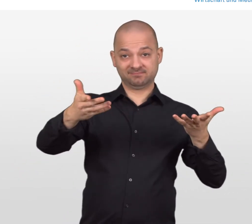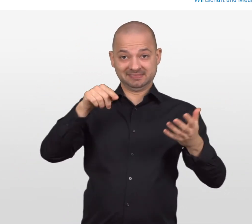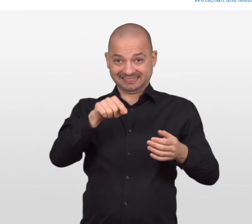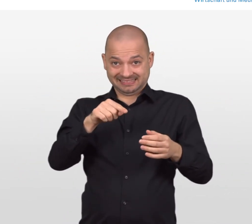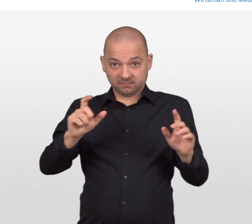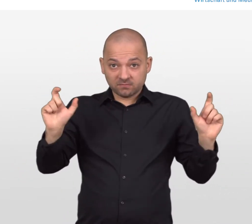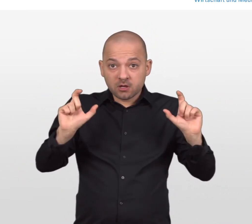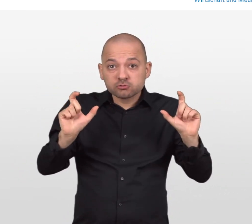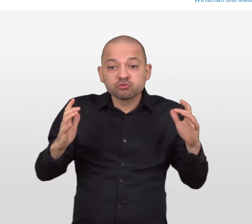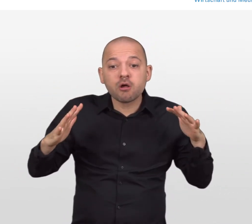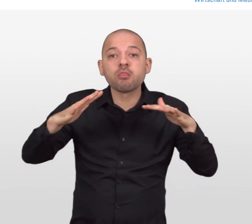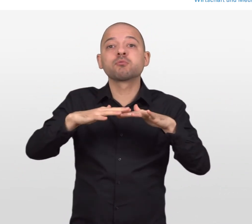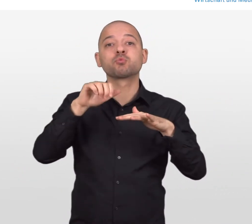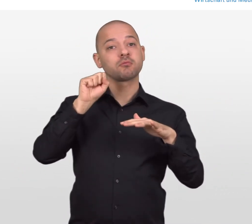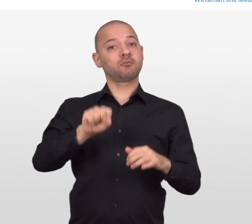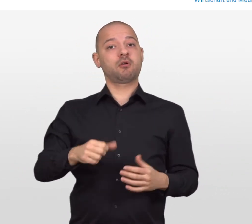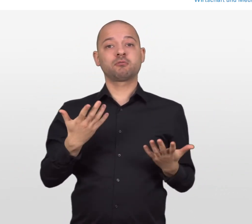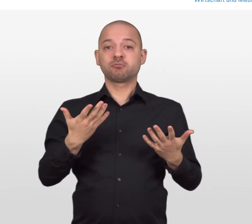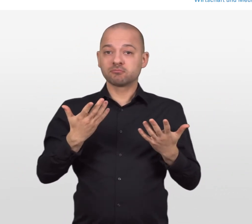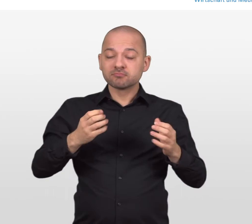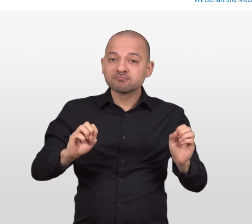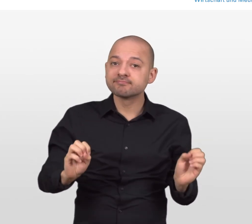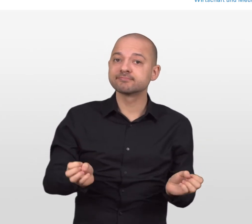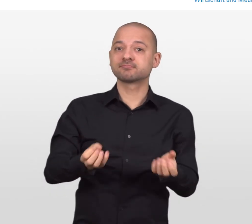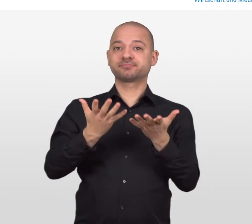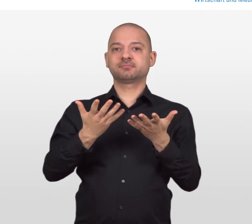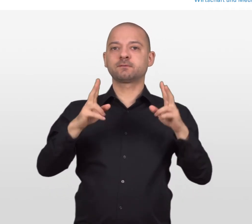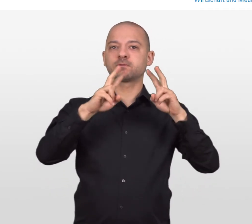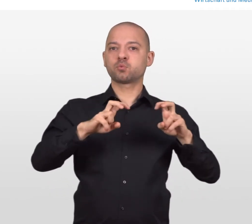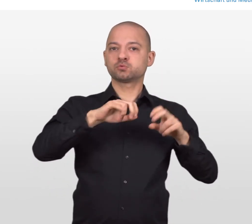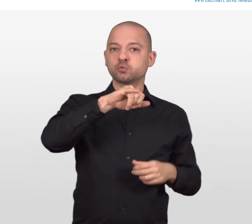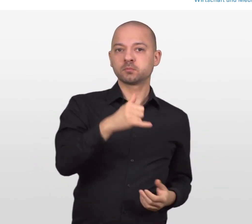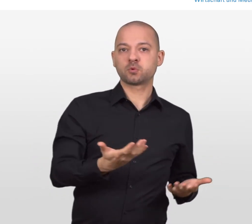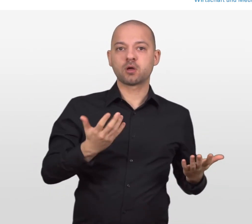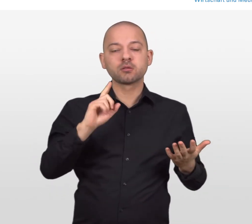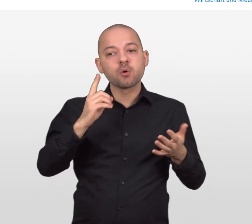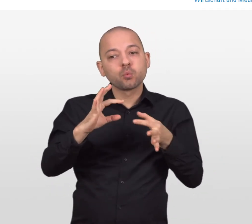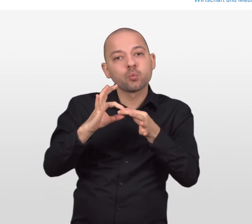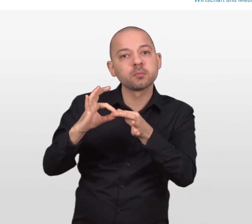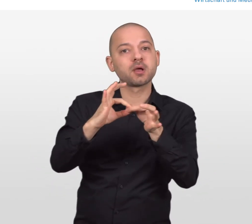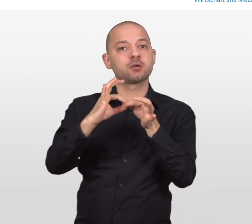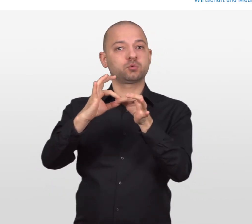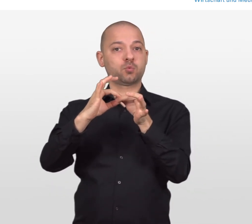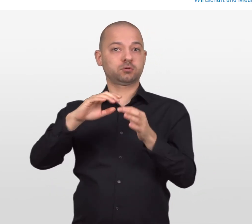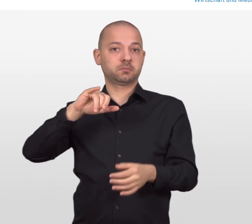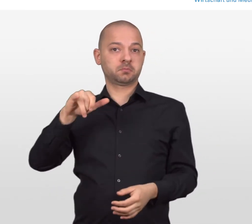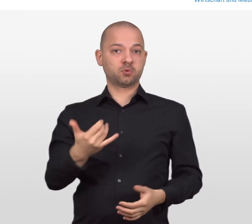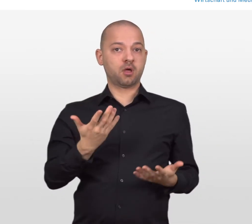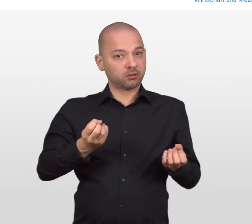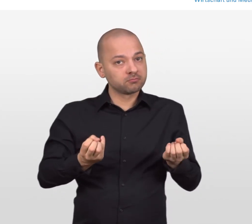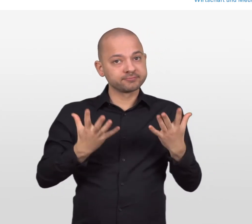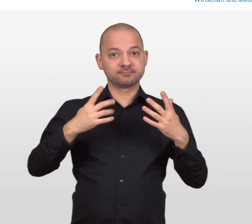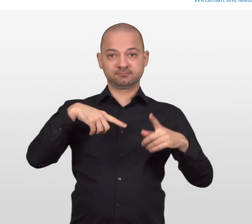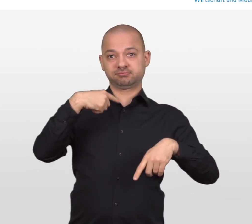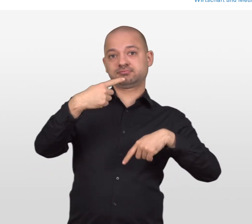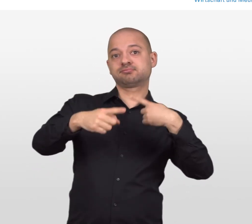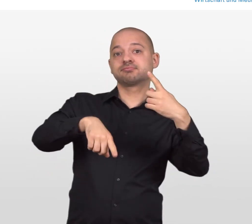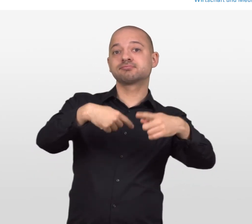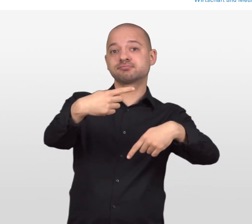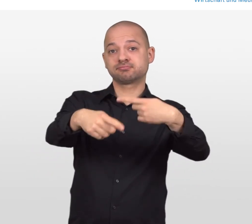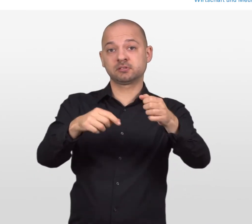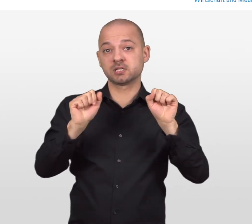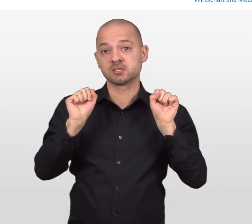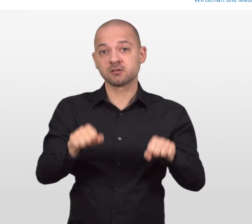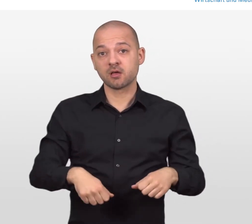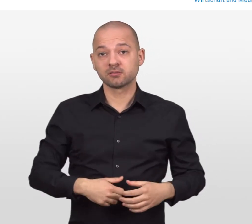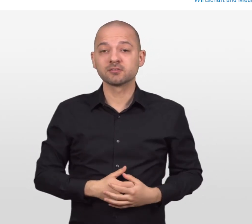und den Grundstein für gemeinsame Forschungs- und Kooperationsprojekte legen können.